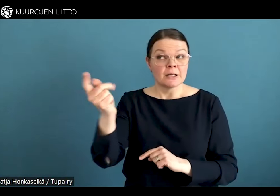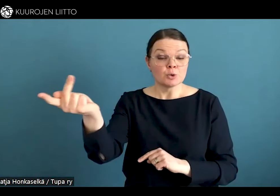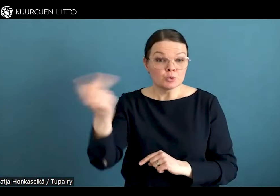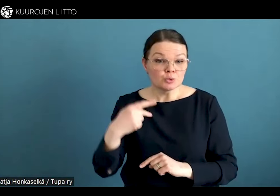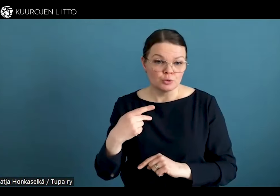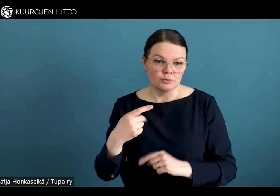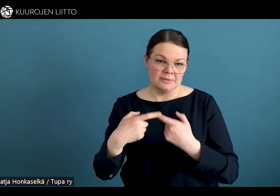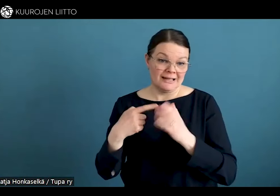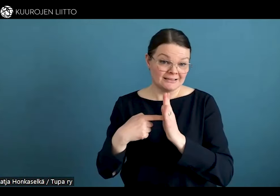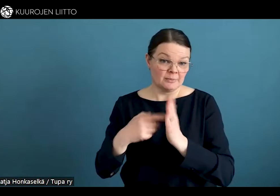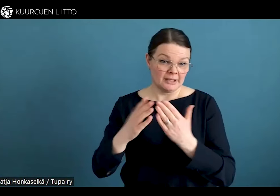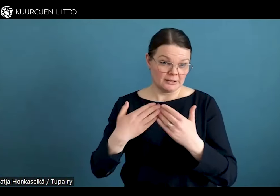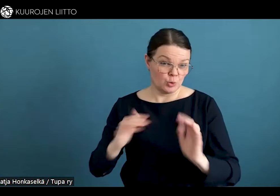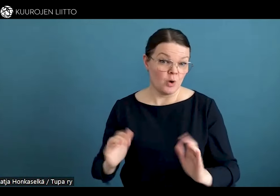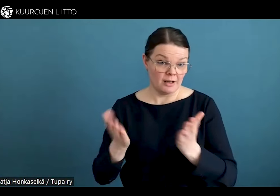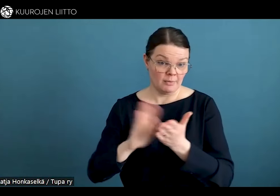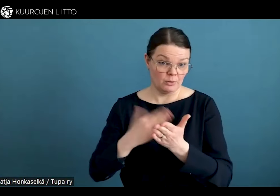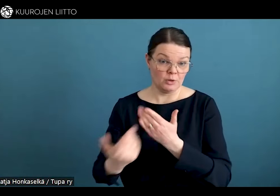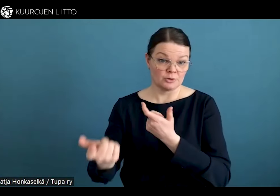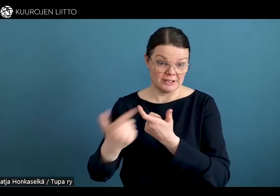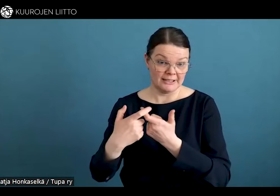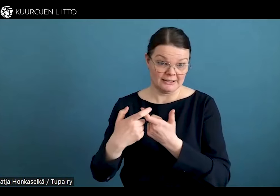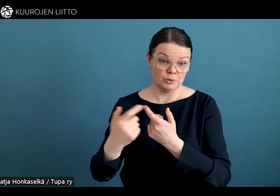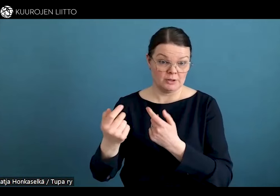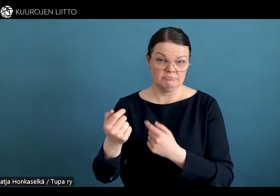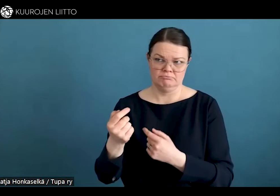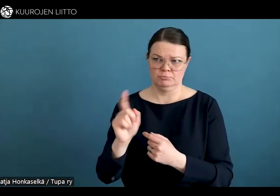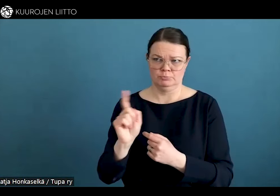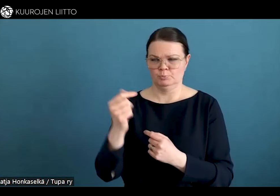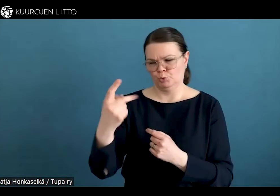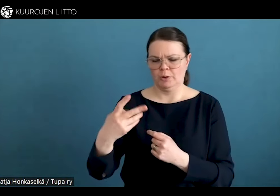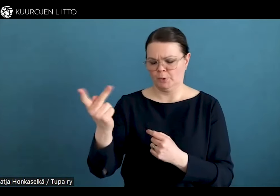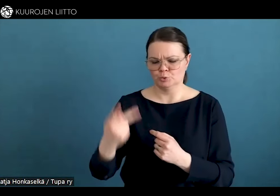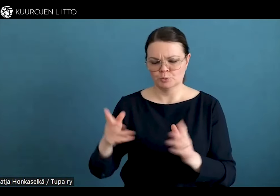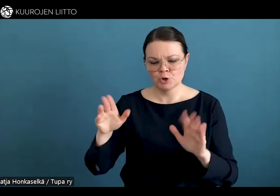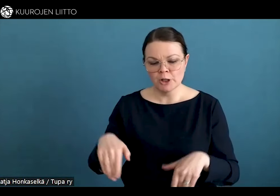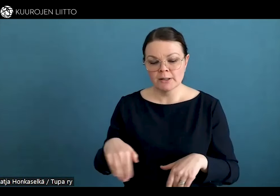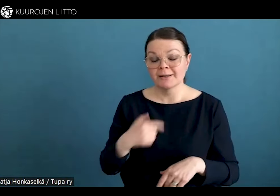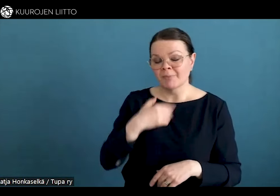muutamia kysymyksiä työelämätulkkaukseen liittyen.